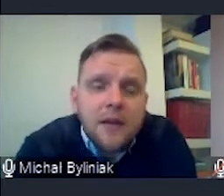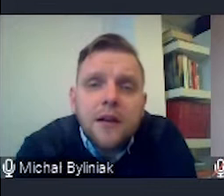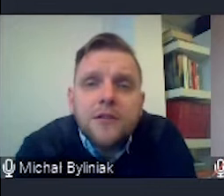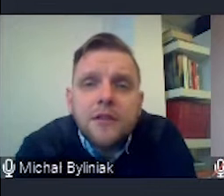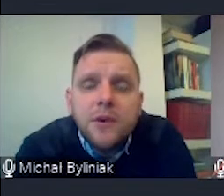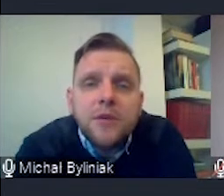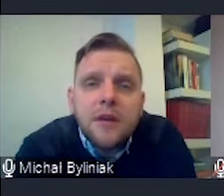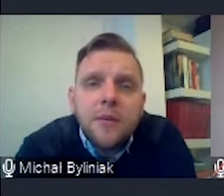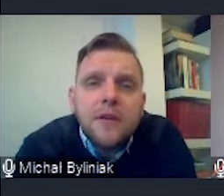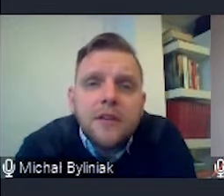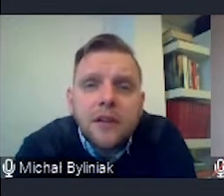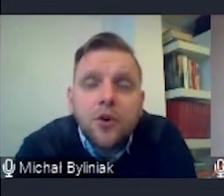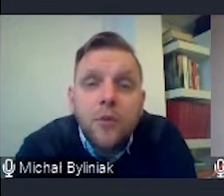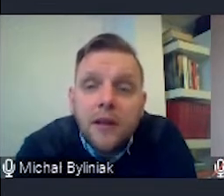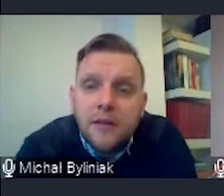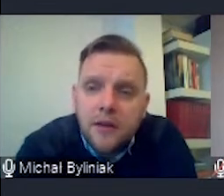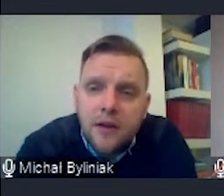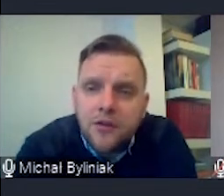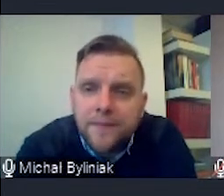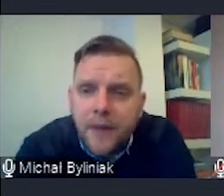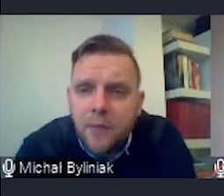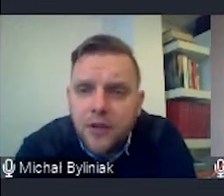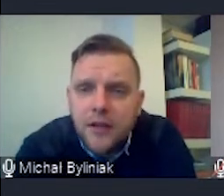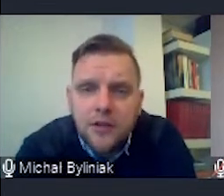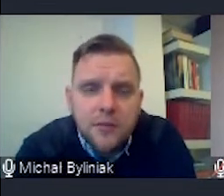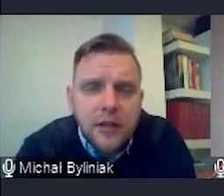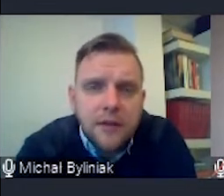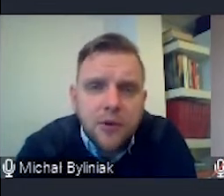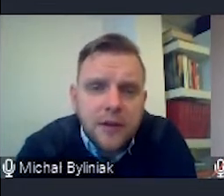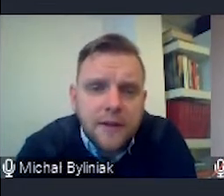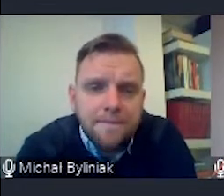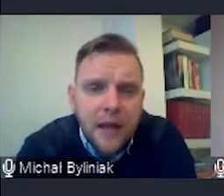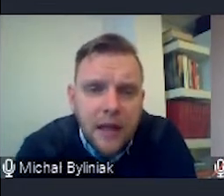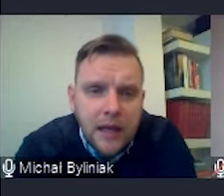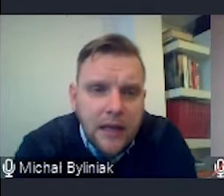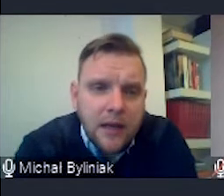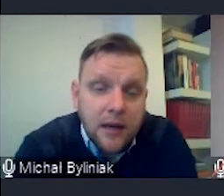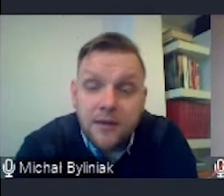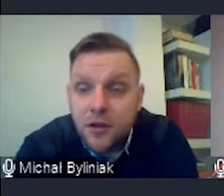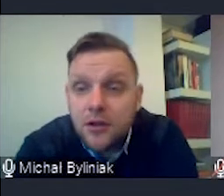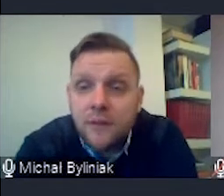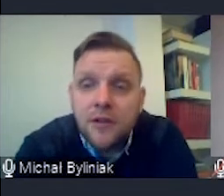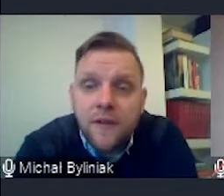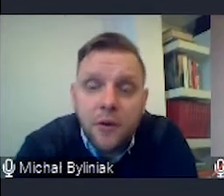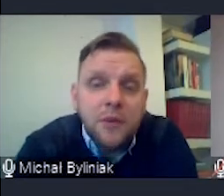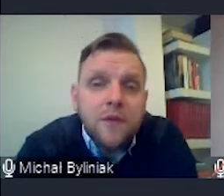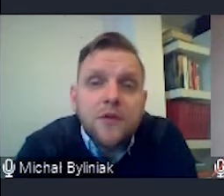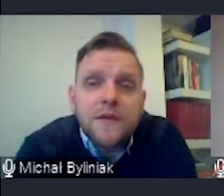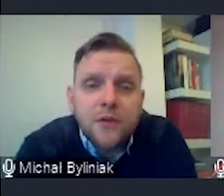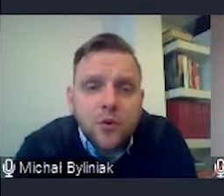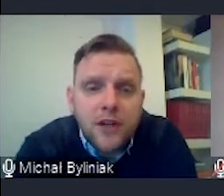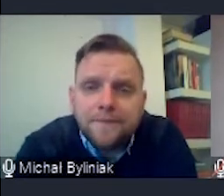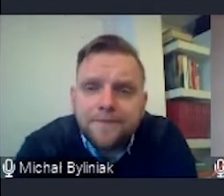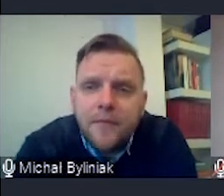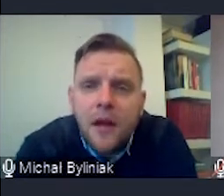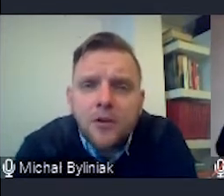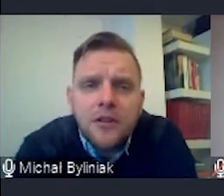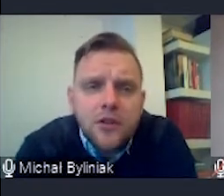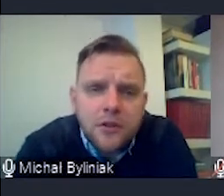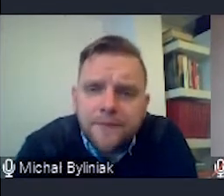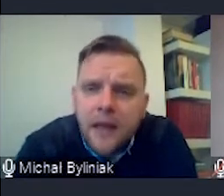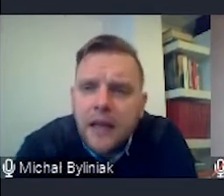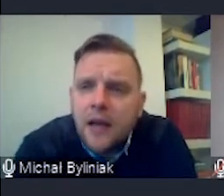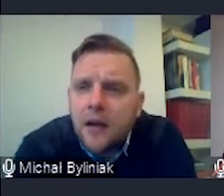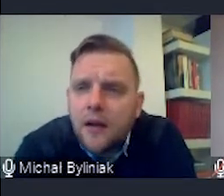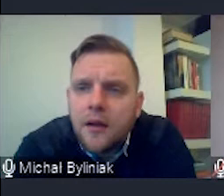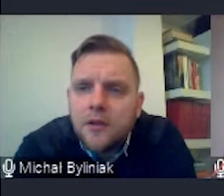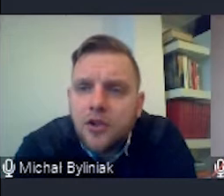jak należy z nimi postępować, jakie dokumenty należy posiadać, żeby takie projekty ze środkami trwałymi, mówiąc w skrócie rozliczyć.